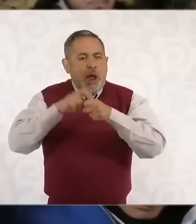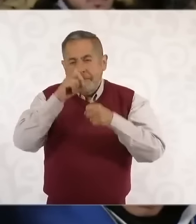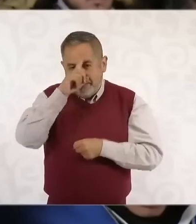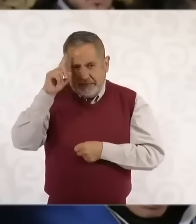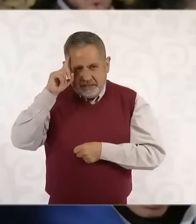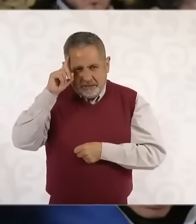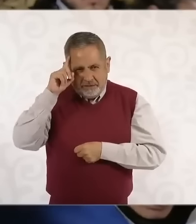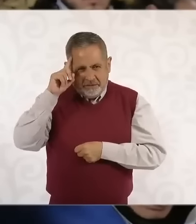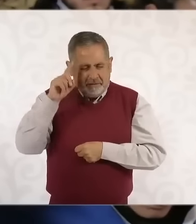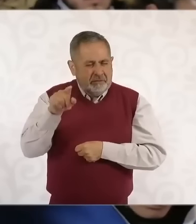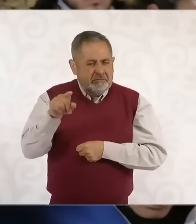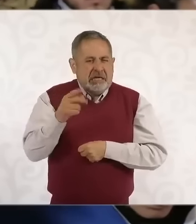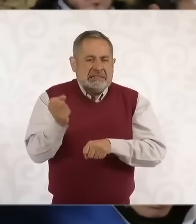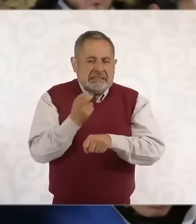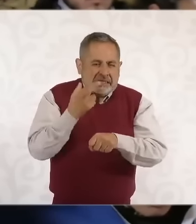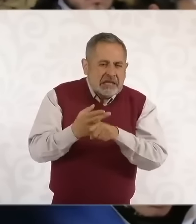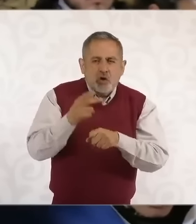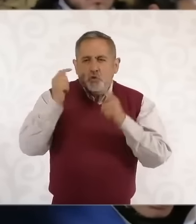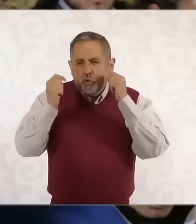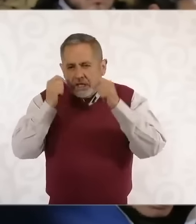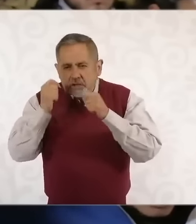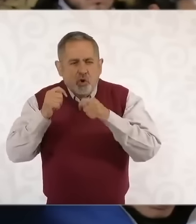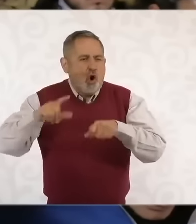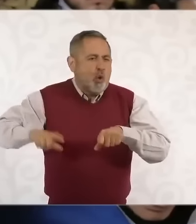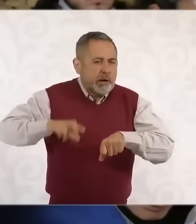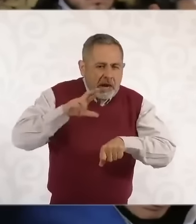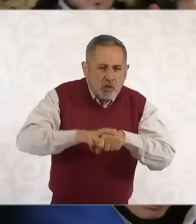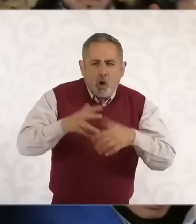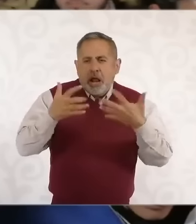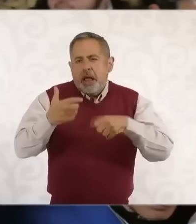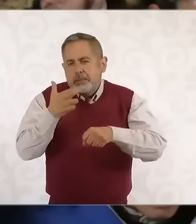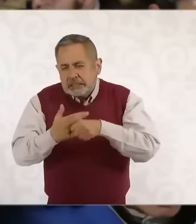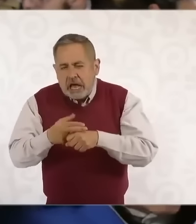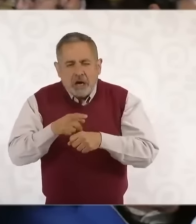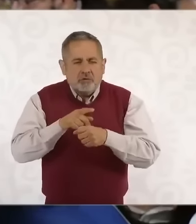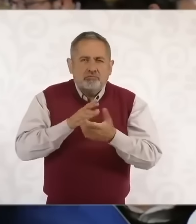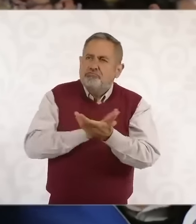gobernadores y secretarios de turismo, así como empresarios y prestadores de servicios turísticos.